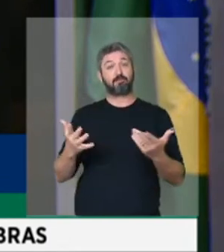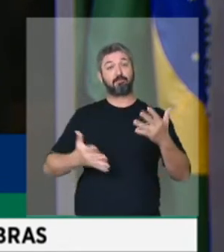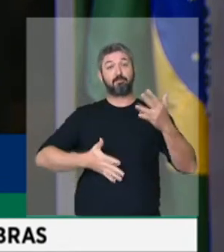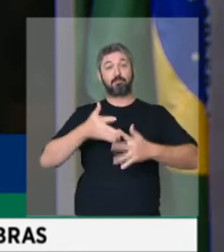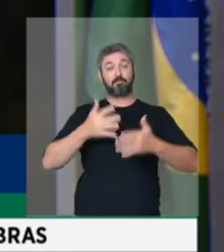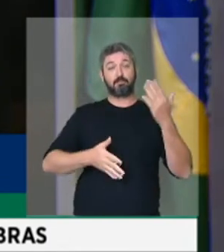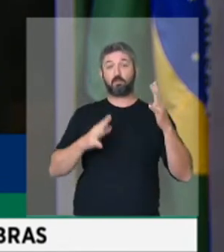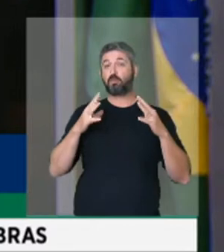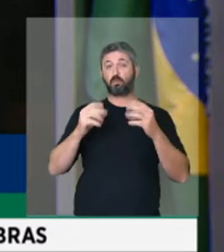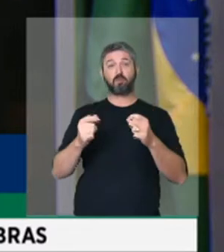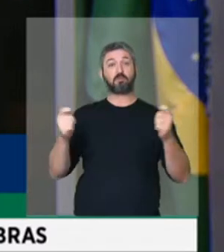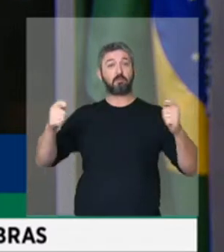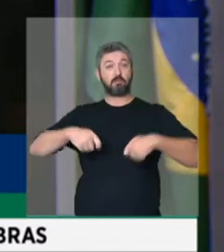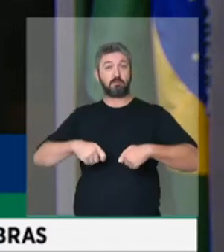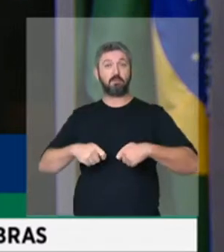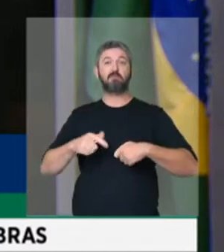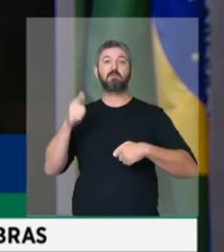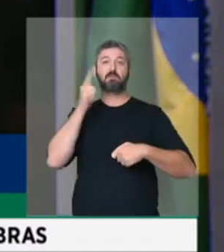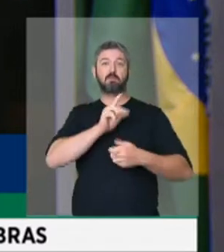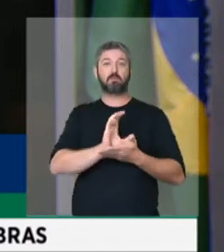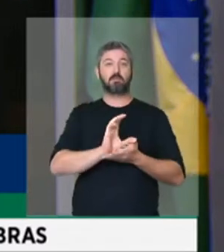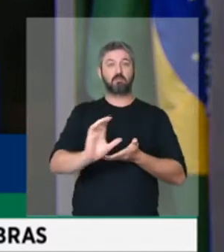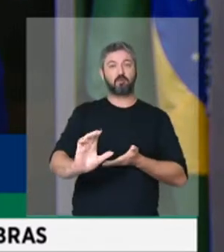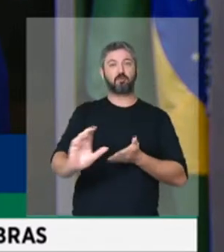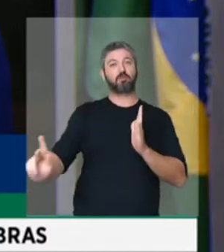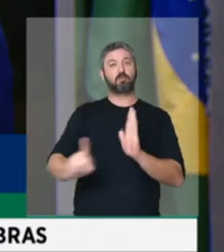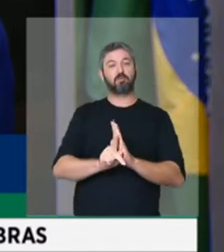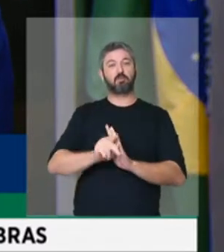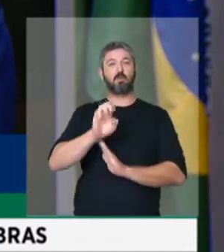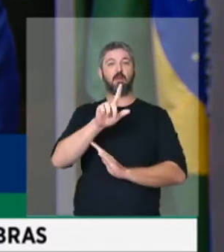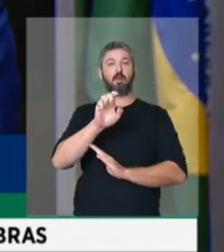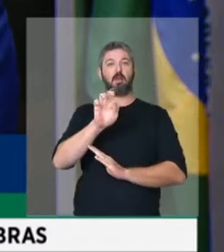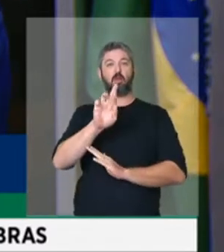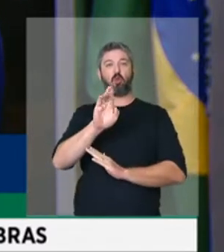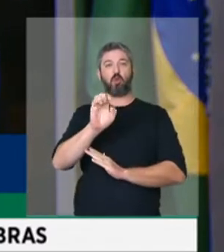DISPAROU PARA O CONSUMIDOR FINAL, ESPECIALMENTE PARA AQUELES DE MENOR RENDA. OS BRASILEIROS POBRES FORAM